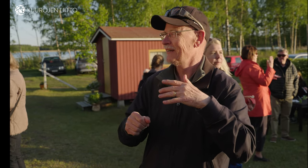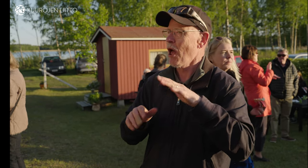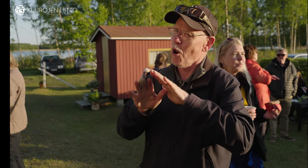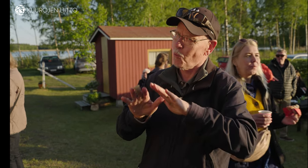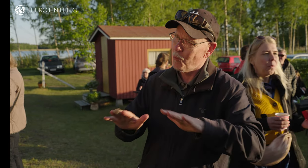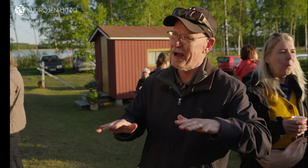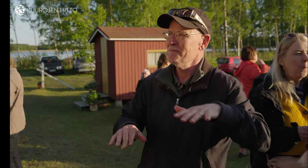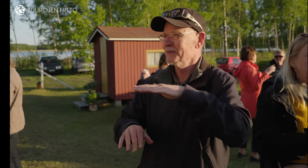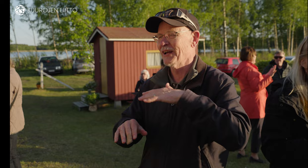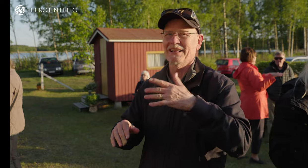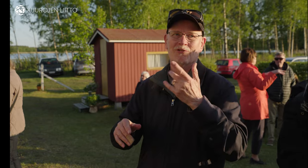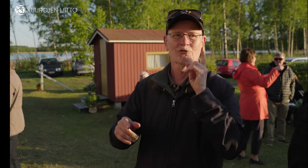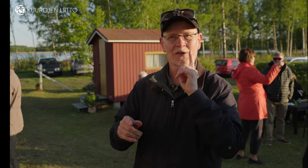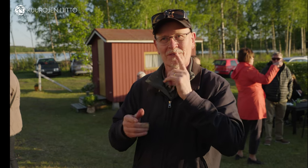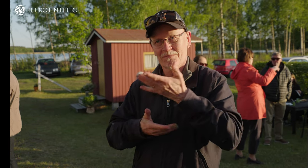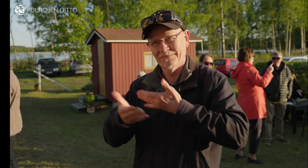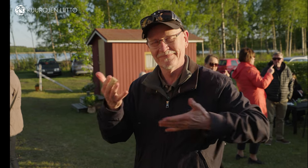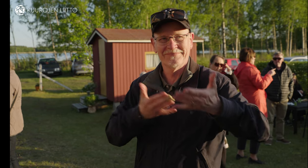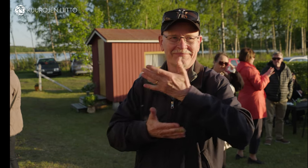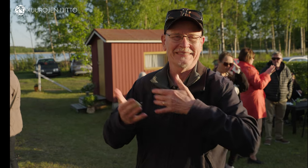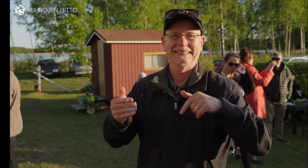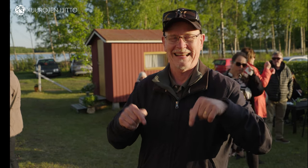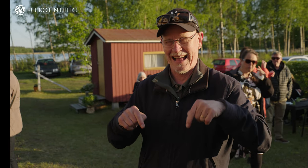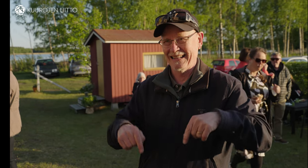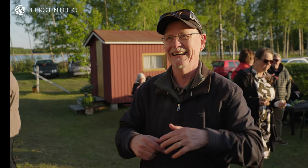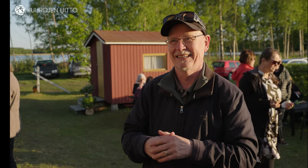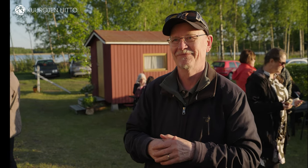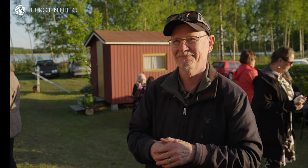Tämä on niin rauhallinen paikka, sellainen kuurojen oma paikka.